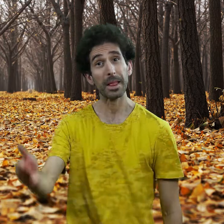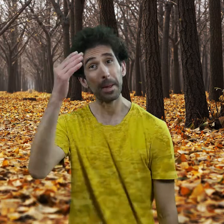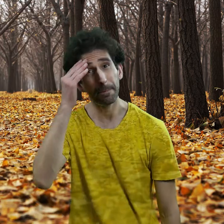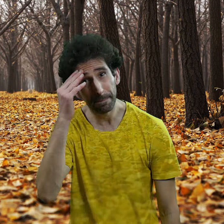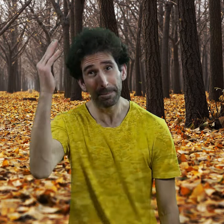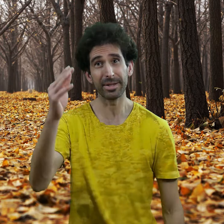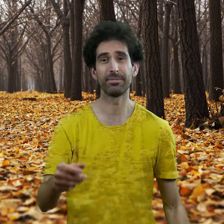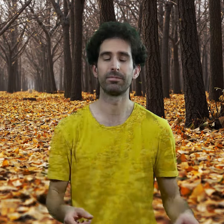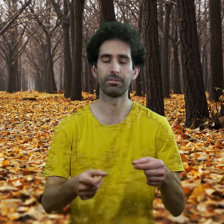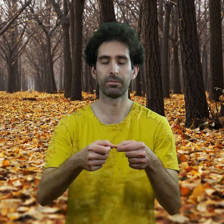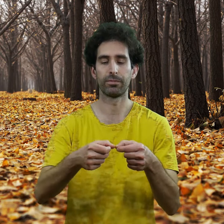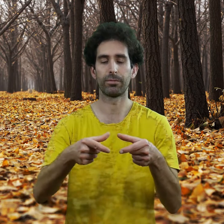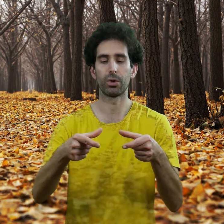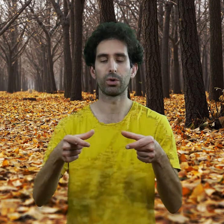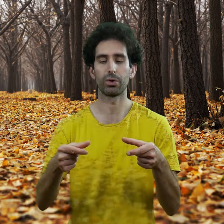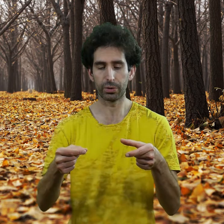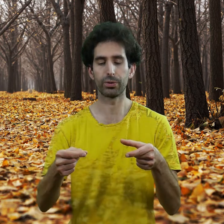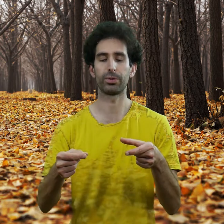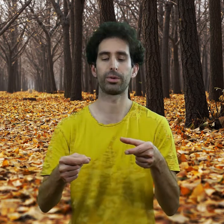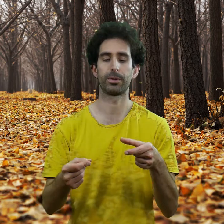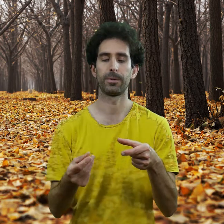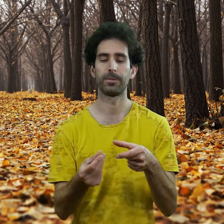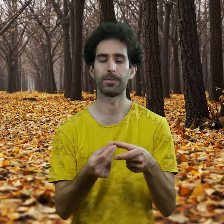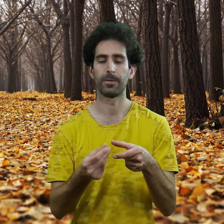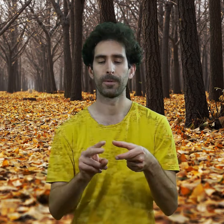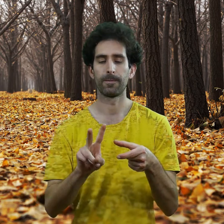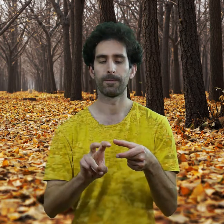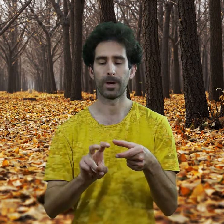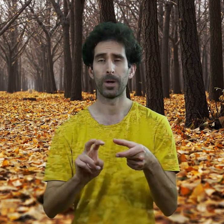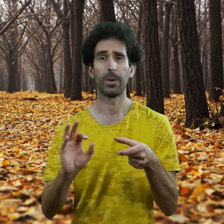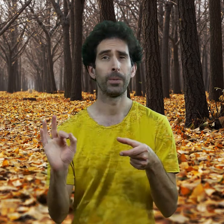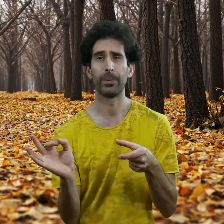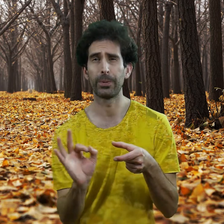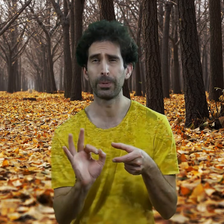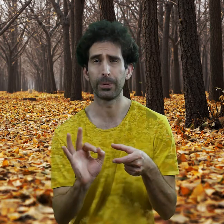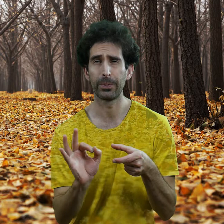S'il n'y avait pas de chlorophylle dans la feuille,